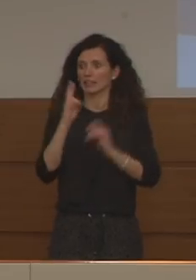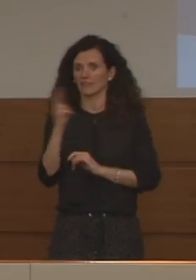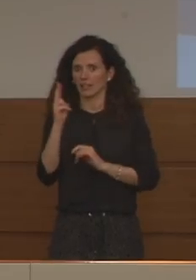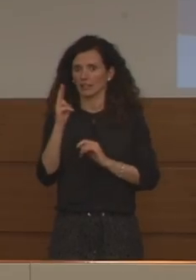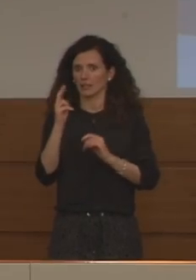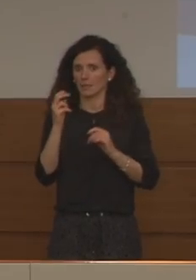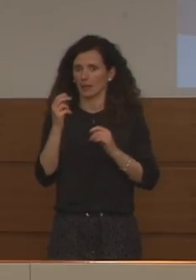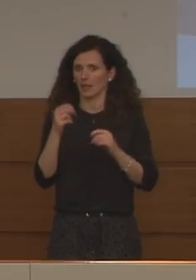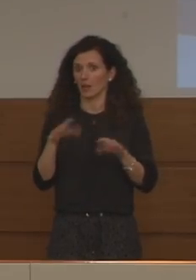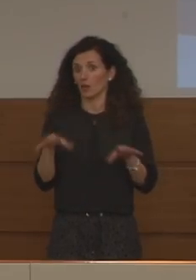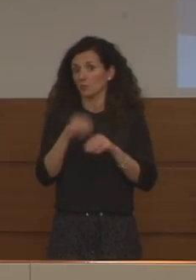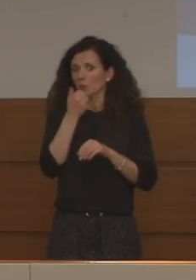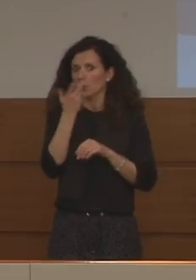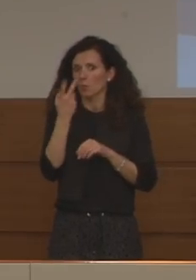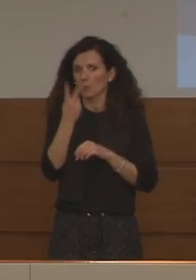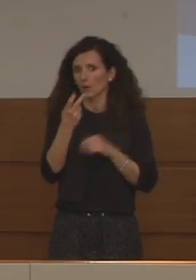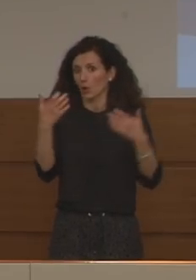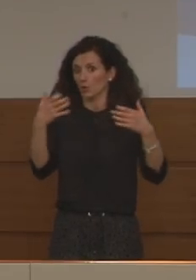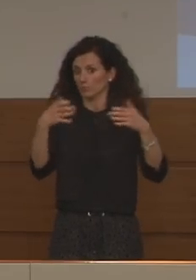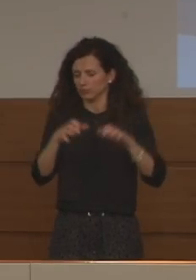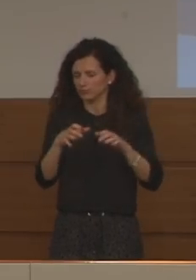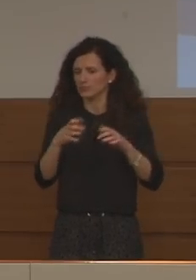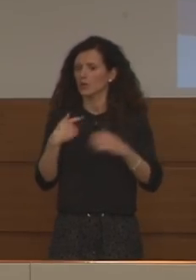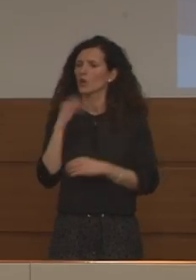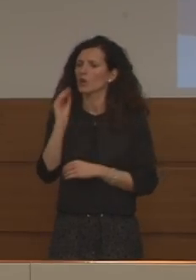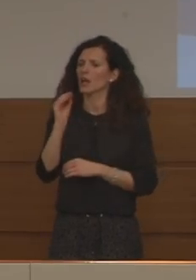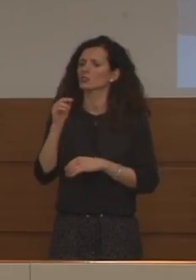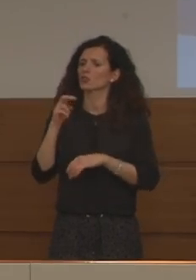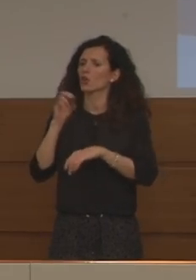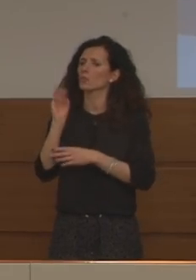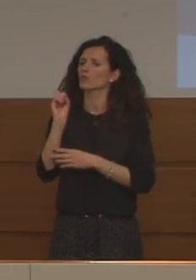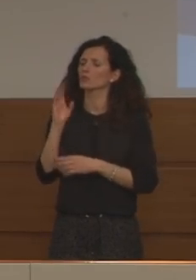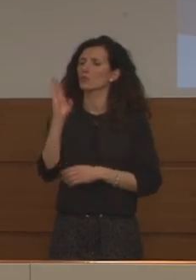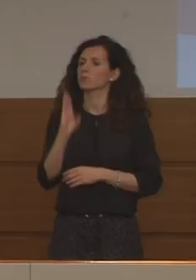prof. Brusaferro quanti giorni consecutivi ci vogliono per parlare di